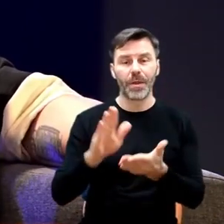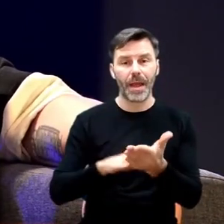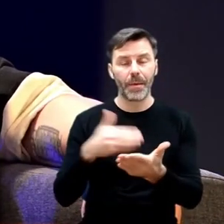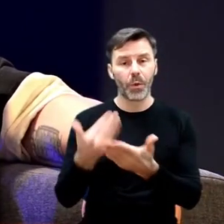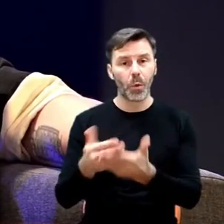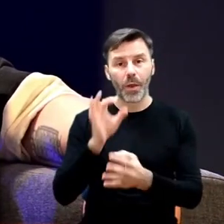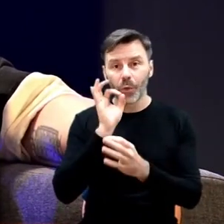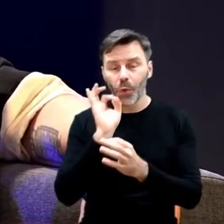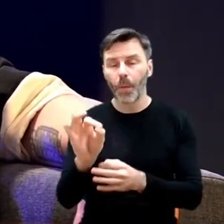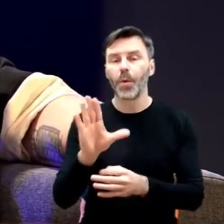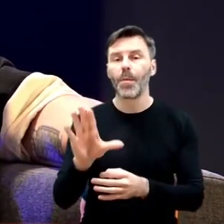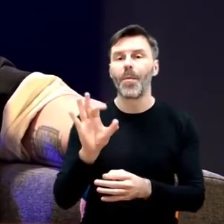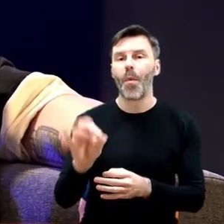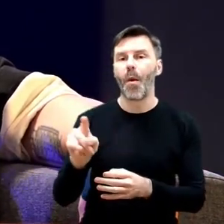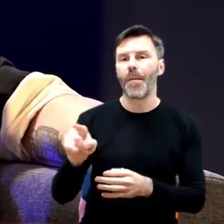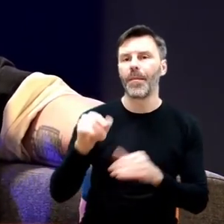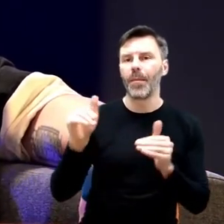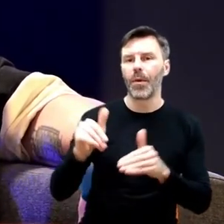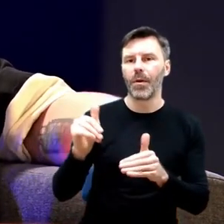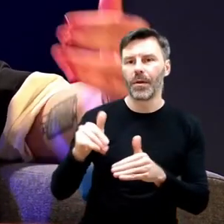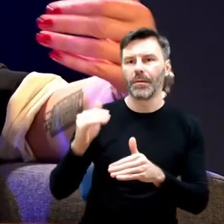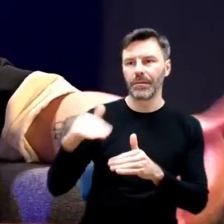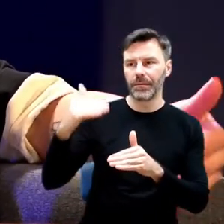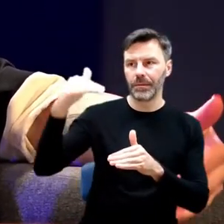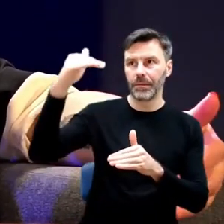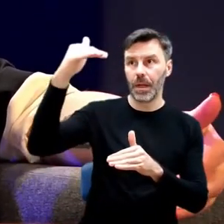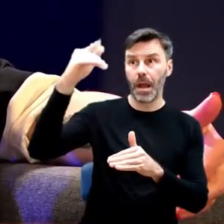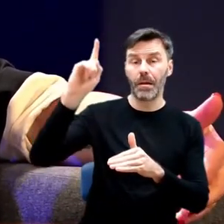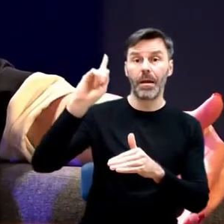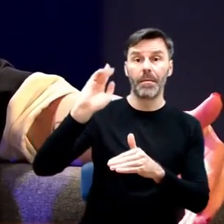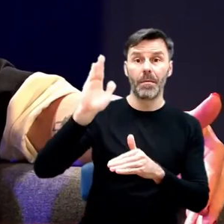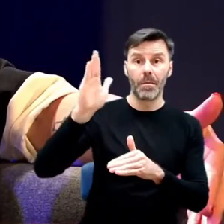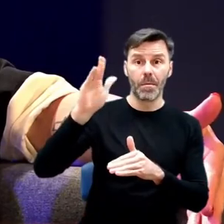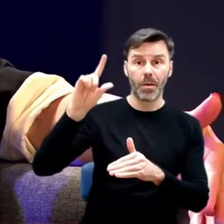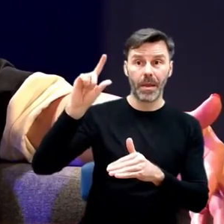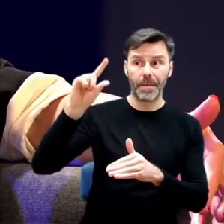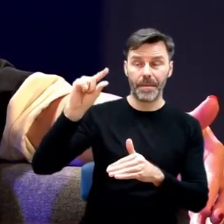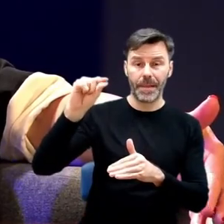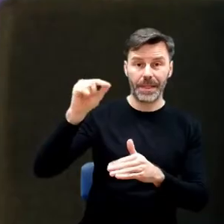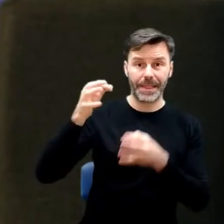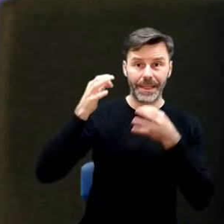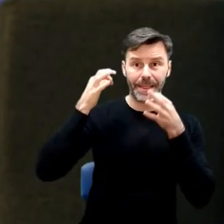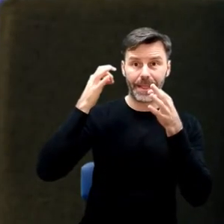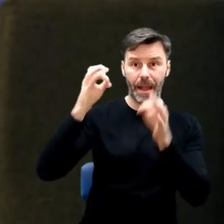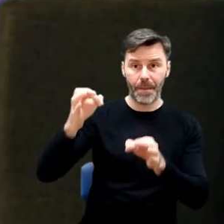które mogą być adaptowane na coś innego w momencie, kiedy spadnie zapotrzebowanie.